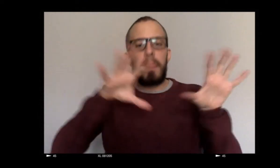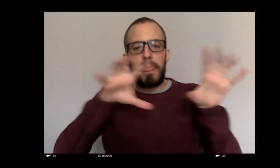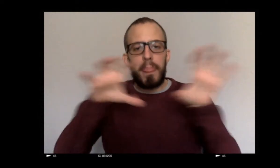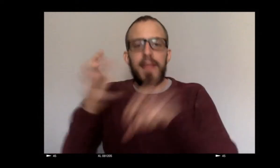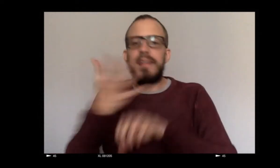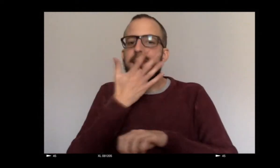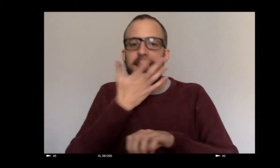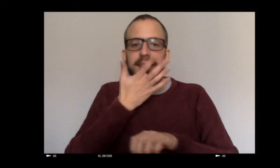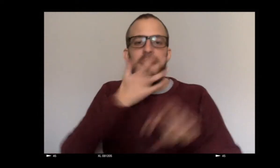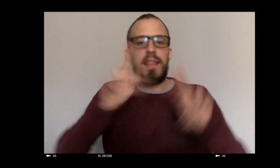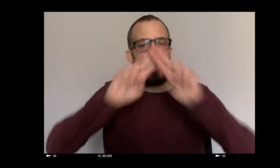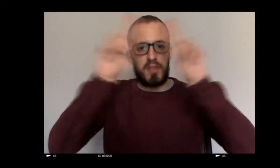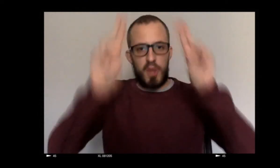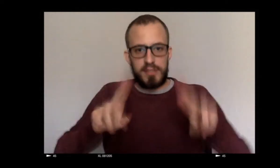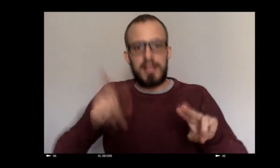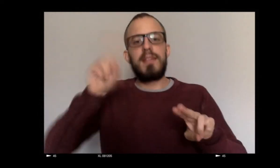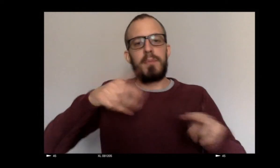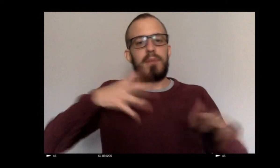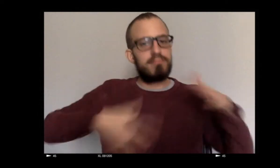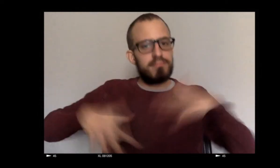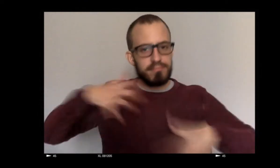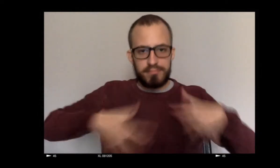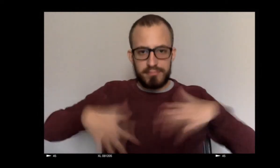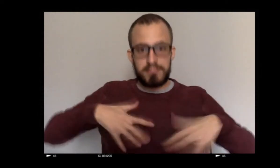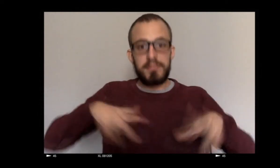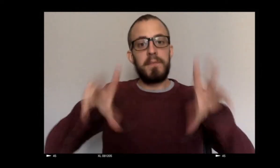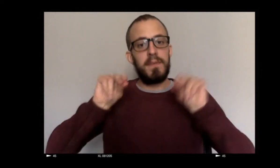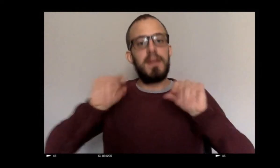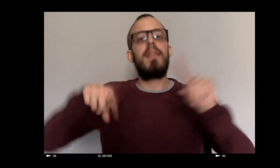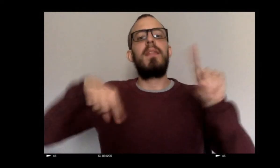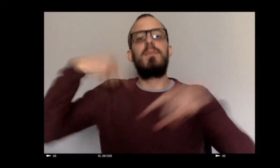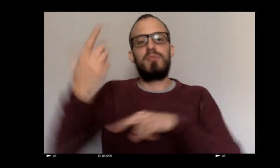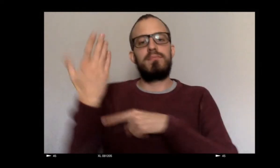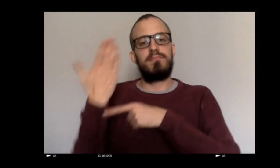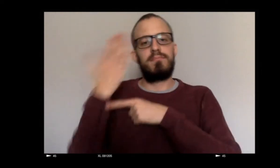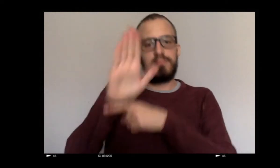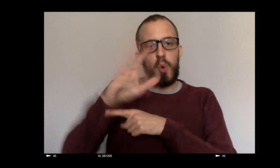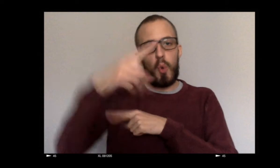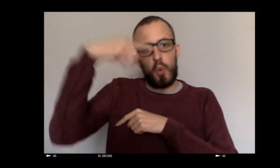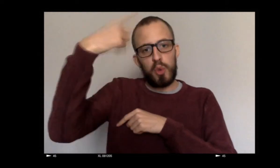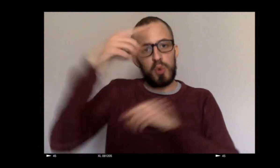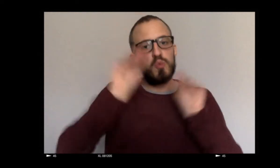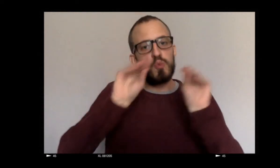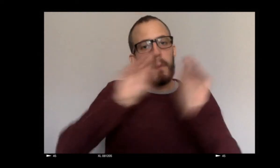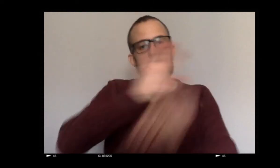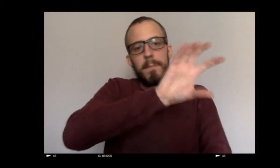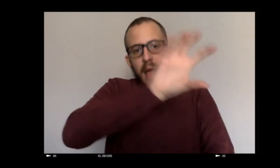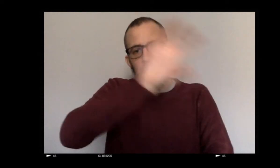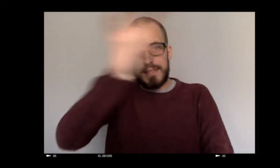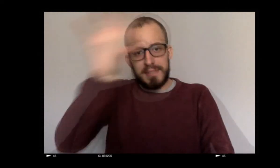pequeño curso de Signos Internacionales, presentación cultural de cada país,